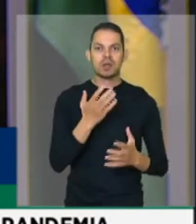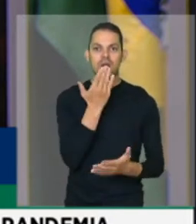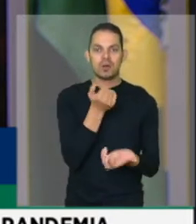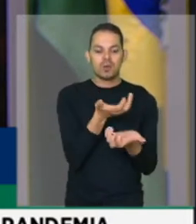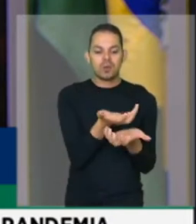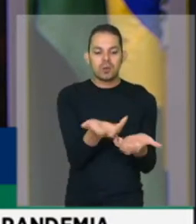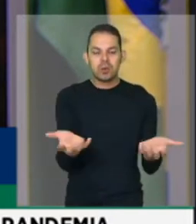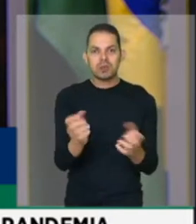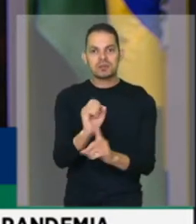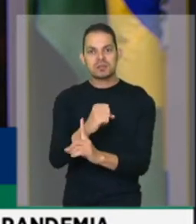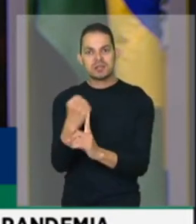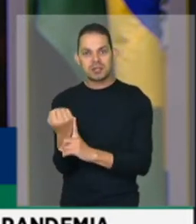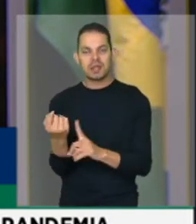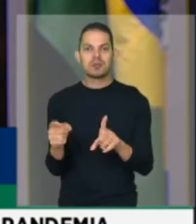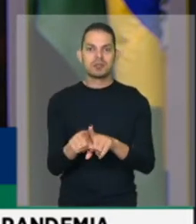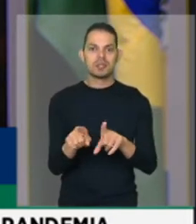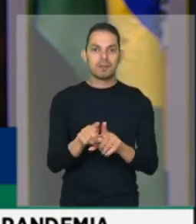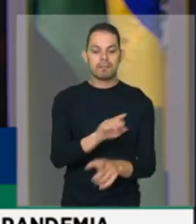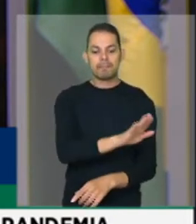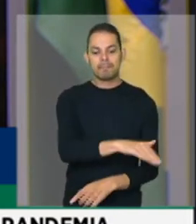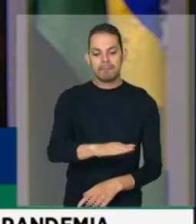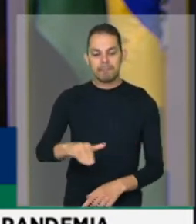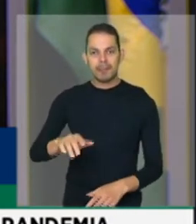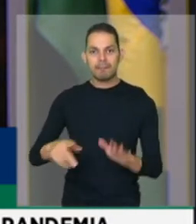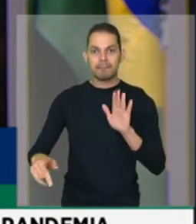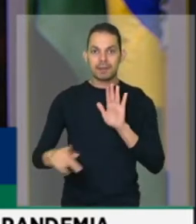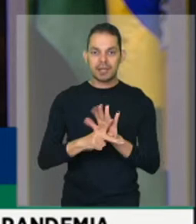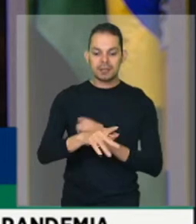E INFANTIS... COMO PERTECENTES AO SETOR DE EVENTOS PARA FINS DE UTILIZAÇÃO DO PERCY. COM